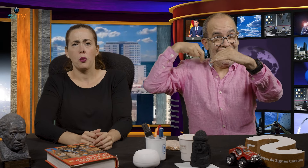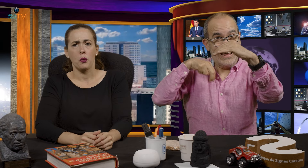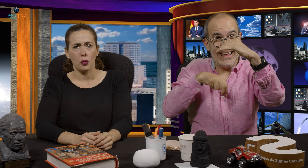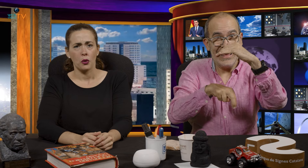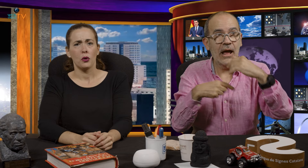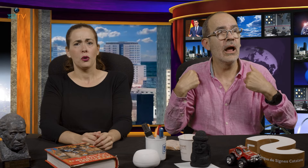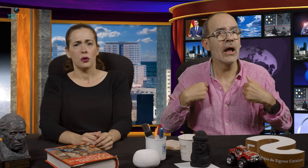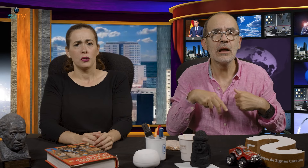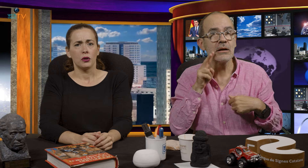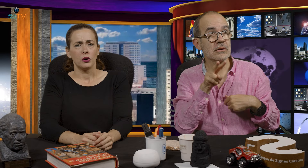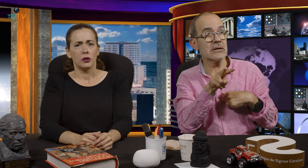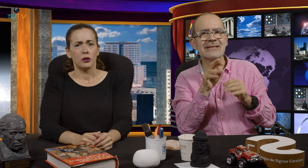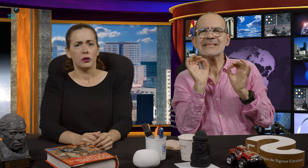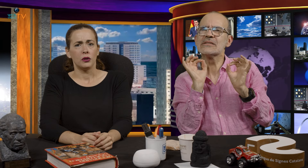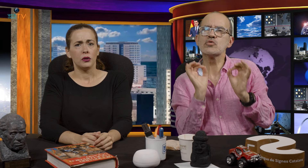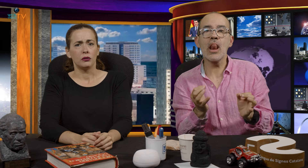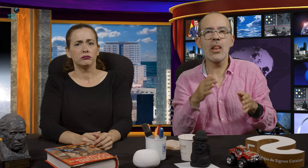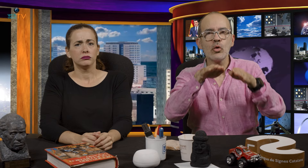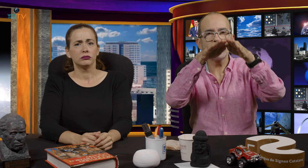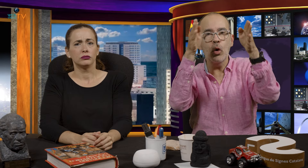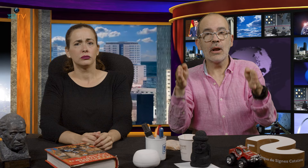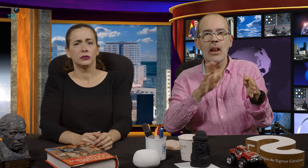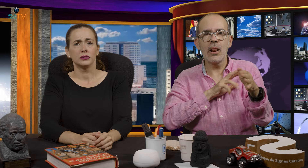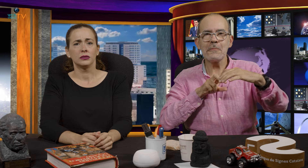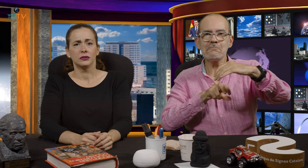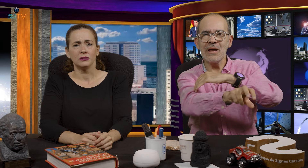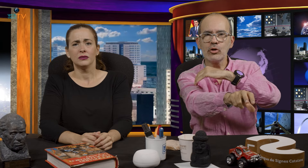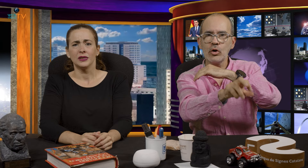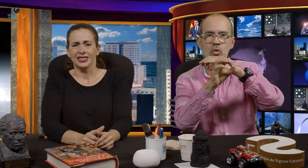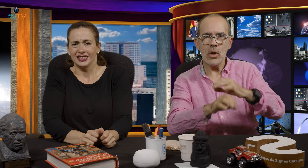Cuando entré, me sentí como si estuviera dentro de un túnel del metro.